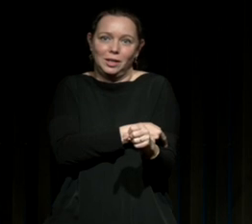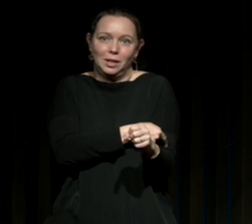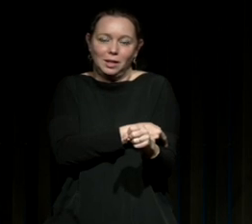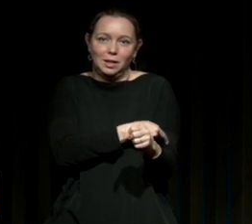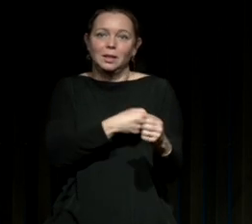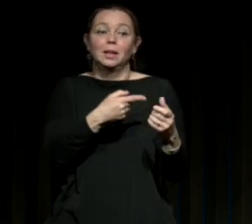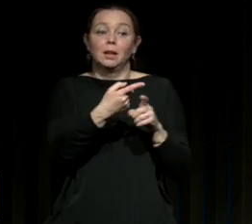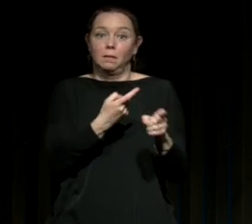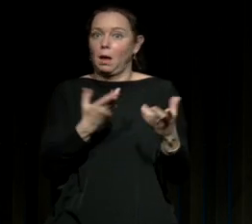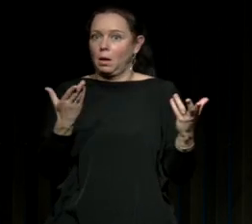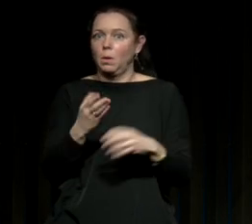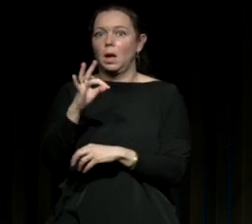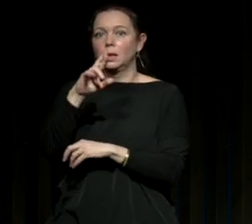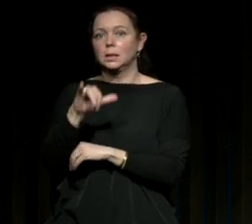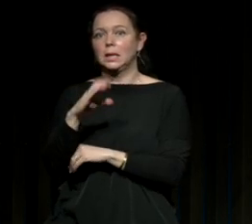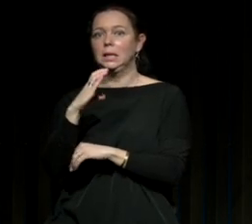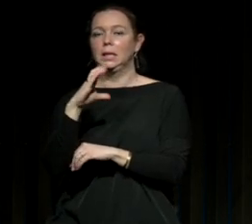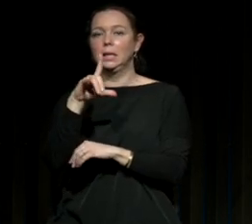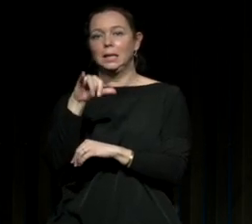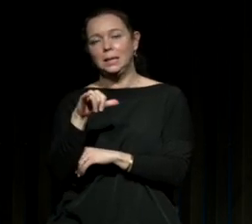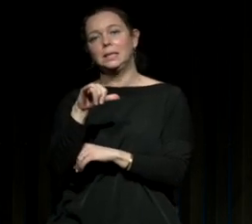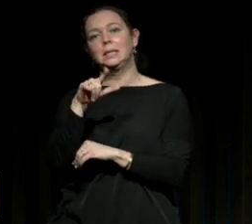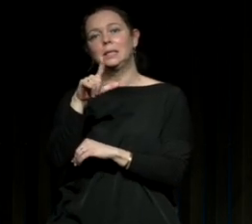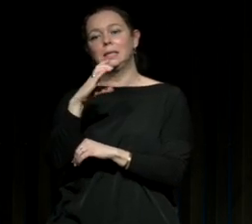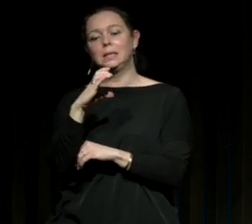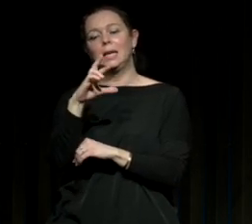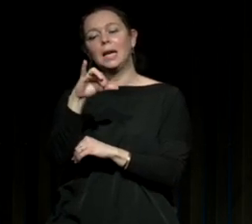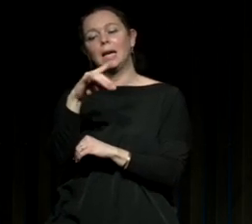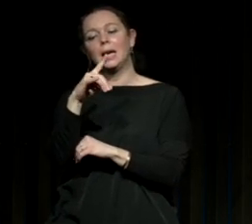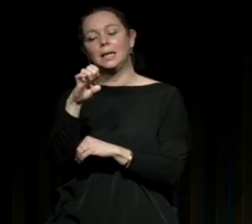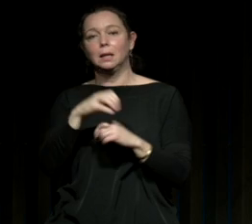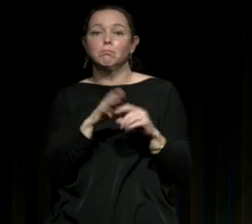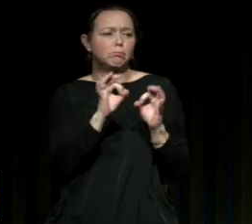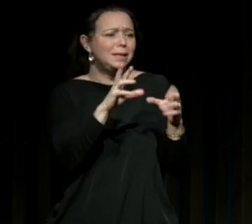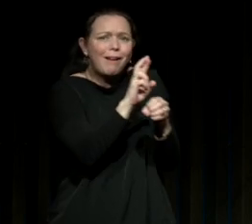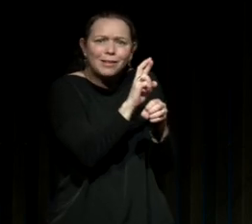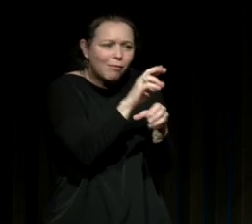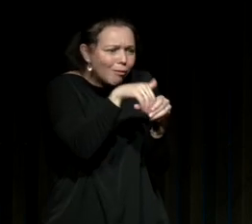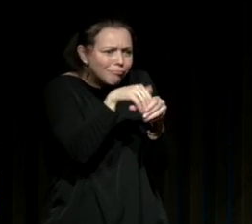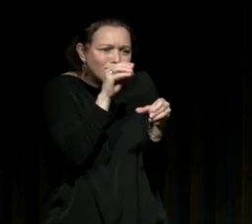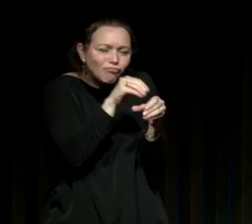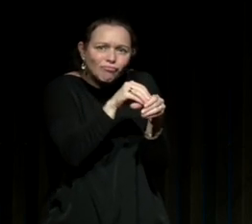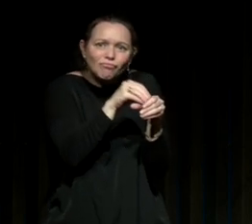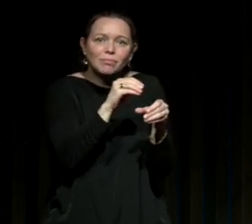et que cette fonction de deux réservoirs elle a été un petit peu négligé pendant quelques années